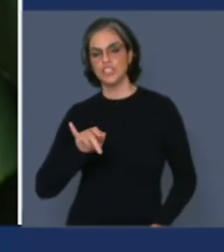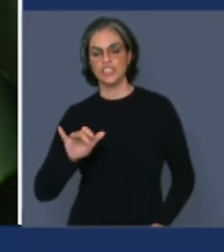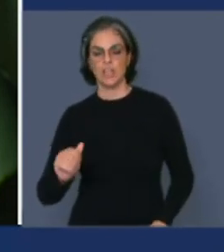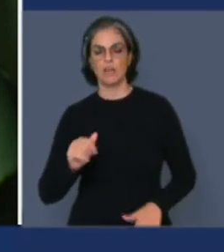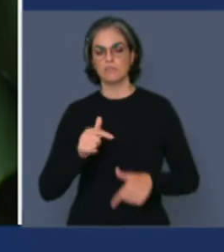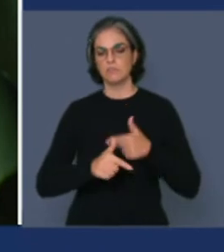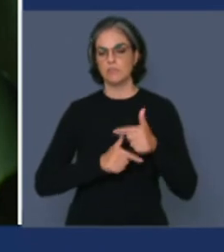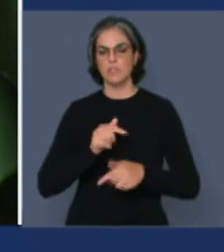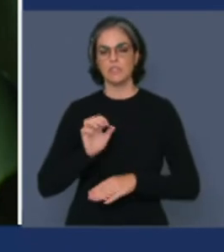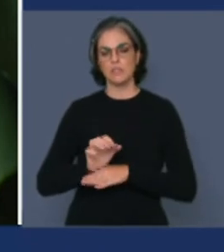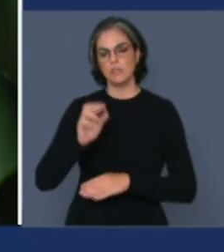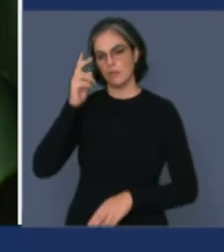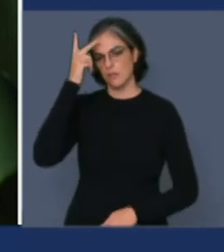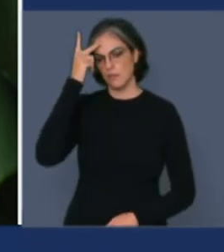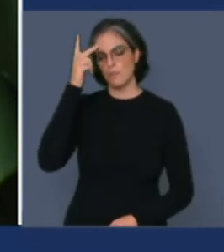PAULO, RIO DE JANEIRO, BELO